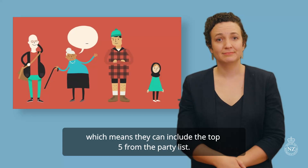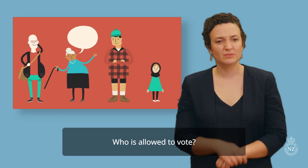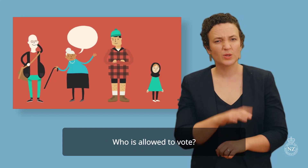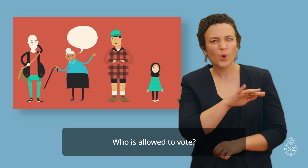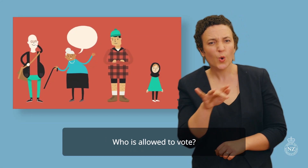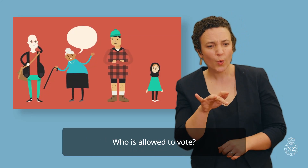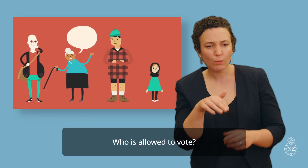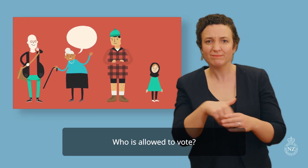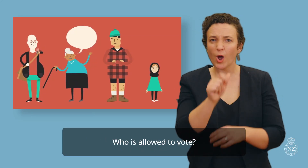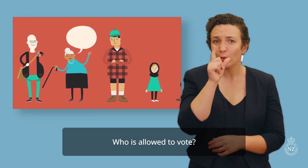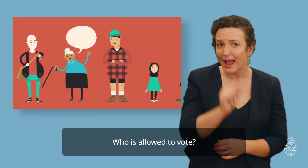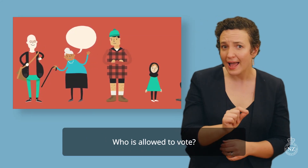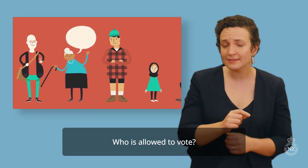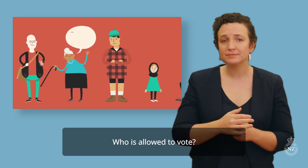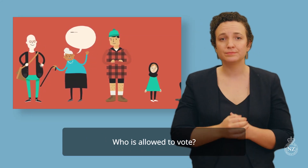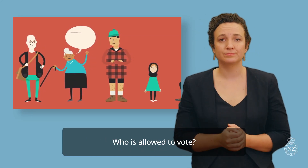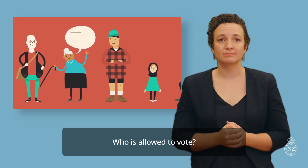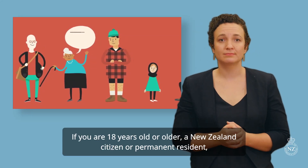Ko wai e wātea ana ki te pōti?